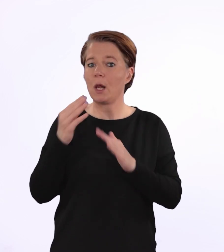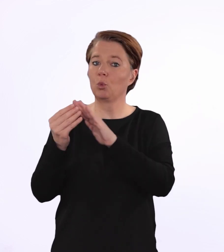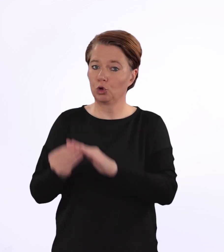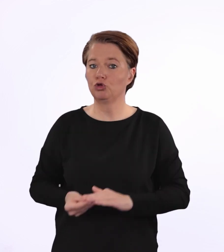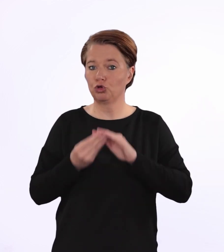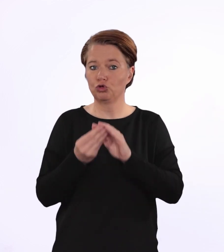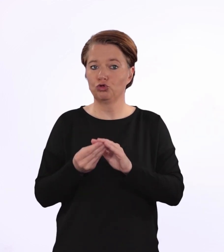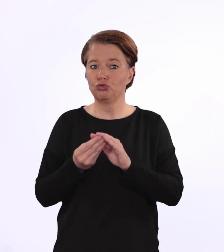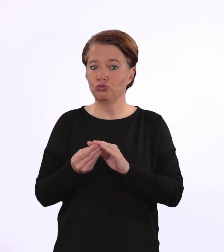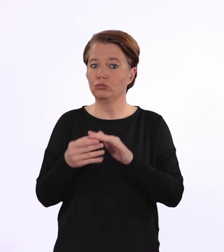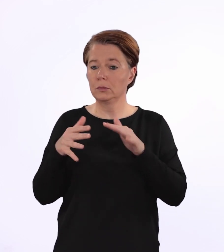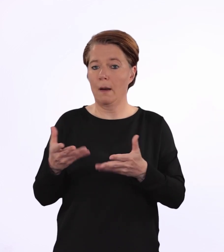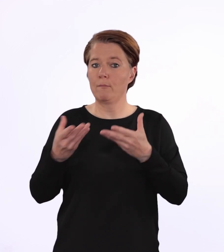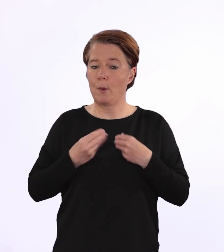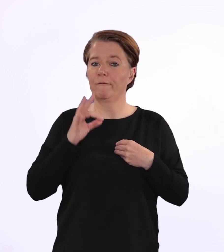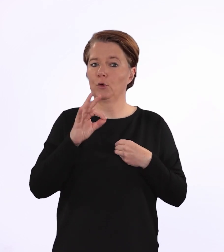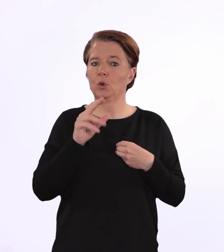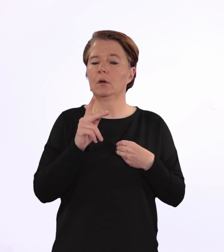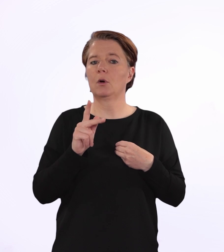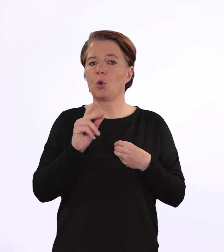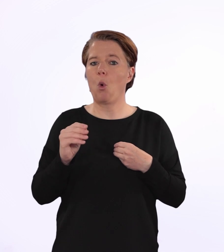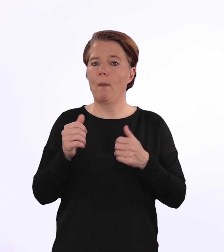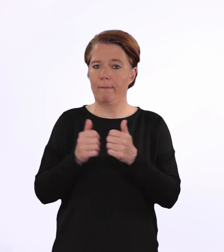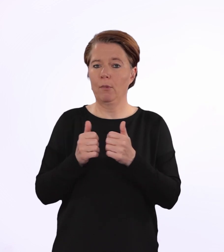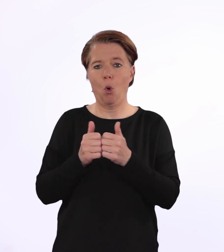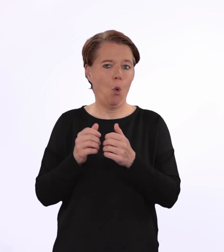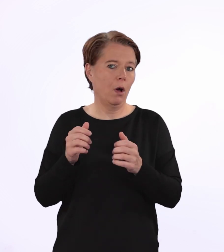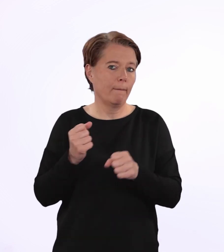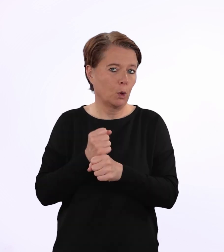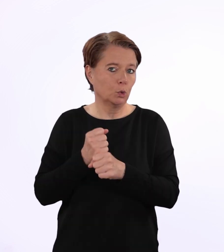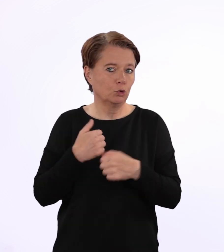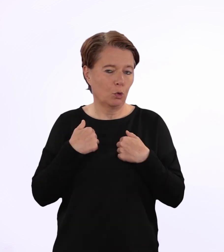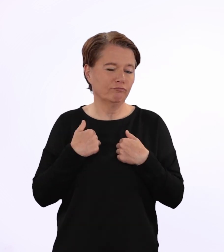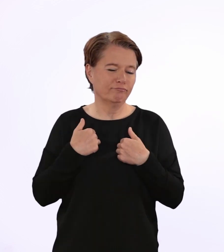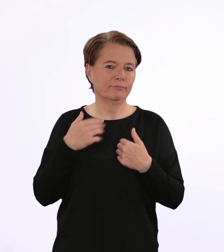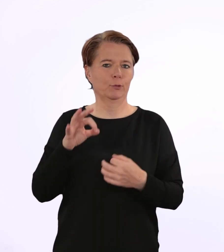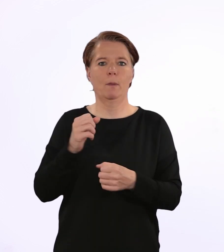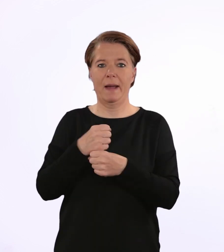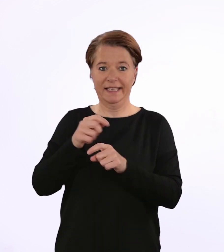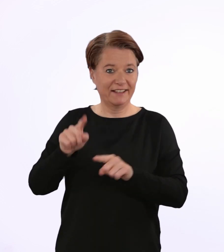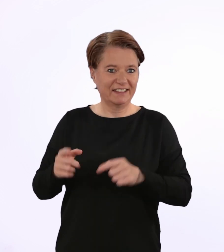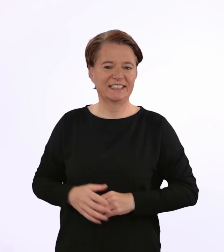Und habe auch ganz viel Unterstützung bei der Koproduktion, oder die Koproduktion mit Making a Difference.